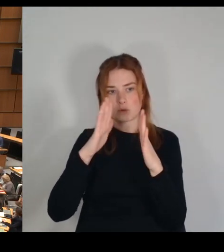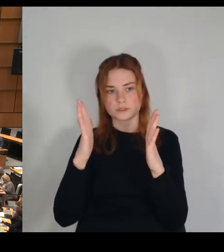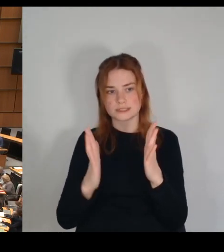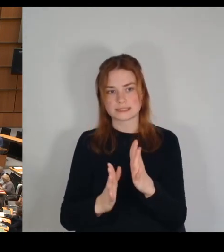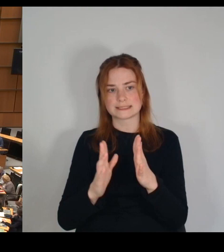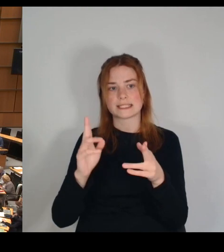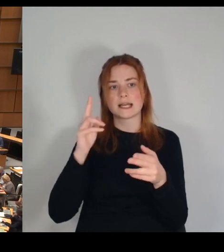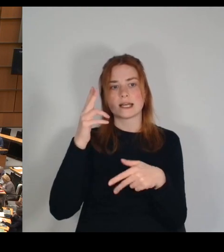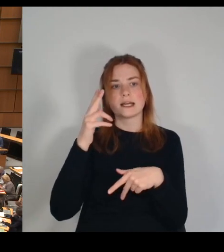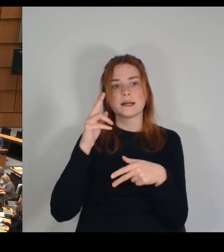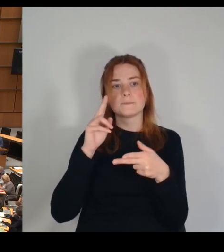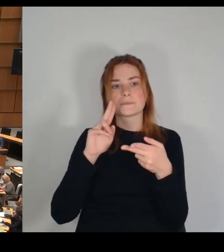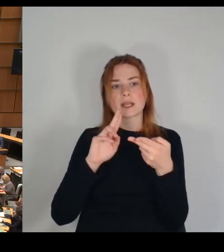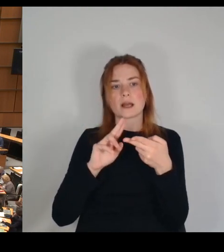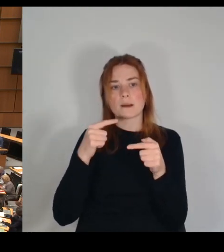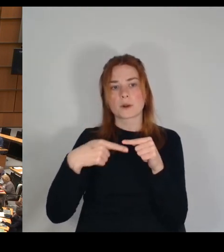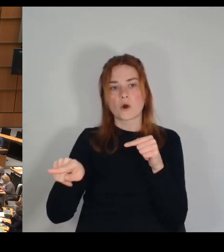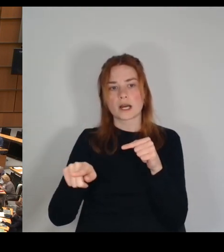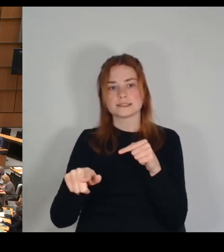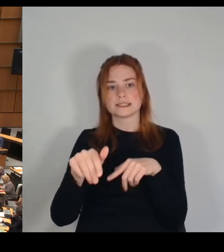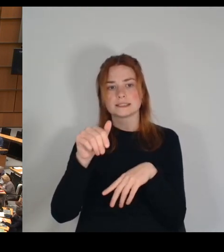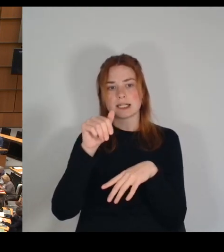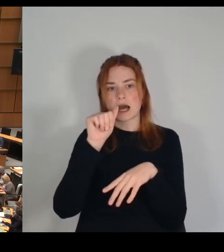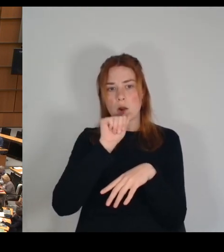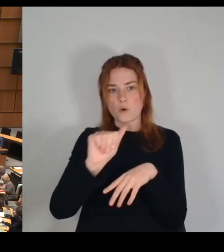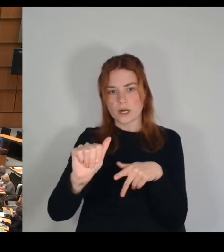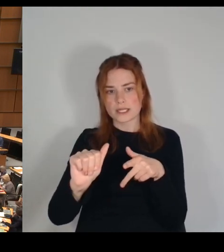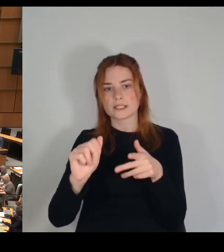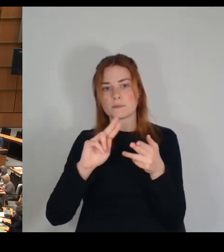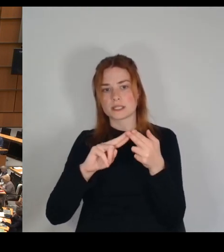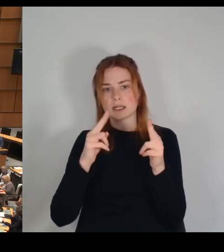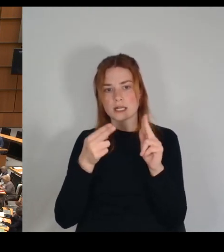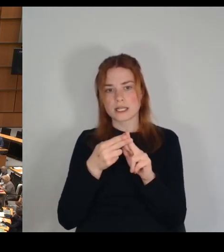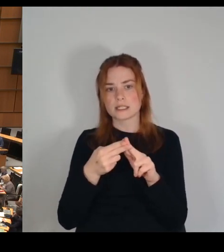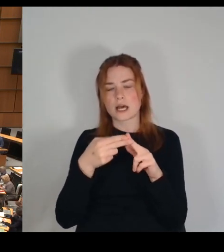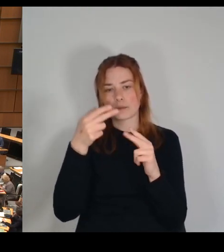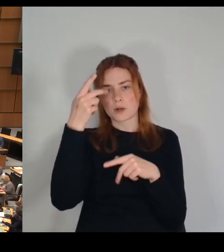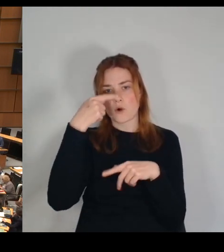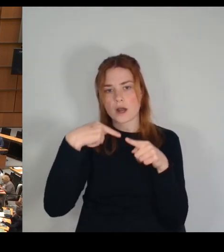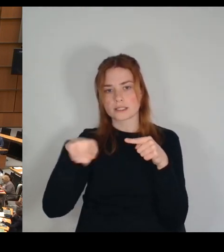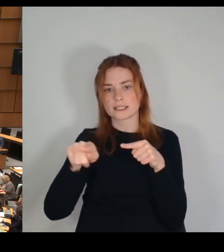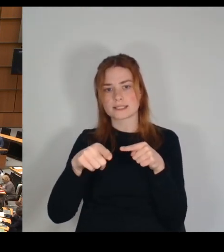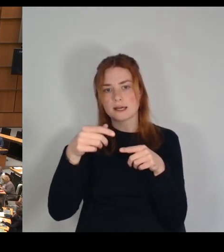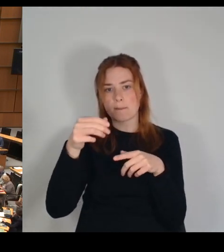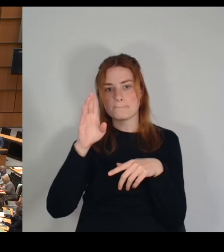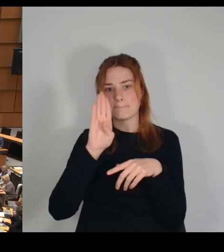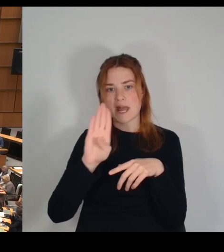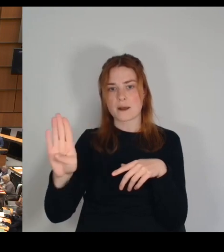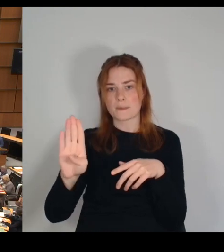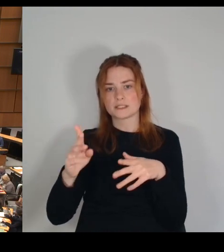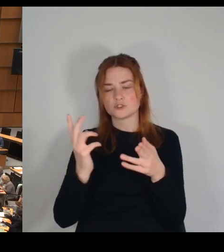den Beirat der Berliner Stadtwerke GmbH, Herrn Abgeordneten Dr. Hugh Bronson als Mitglied. Die AfD Fraktion hat eine